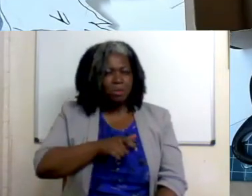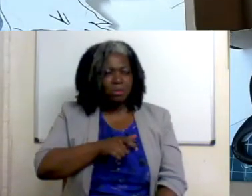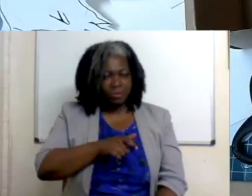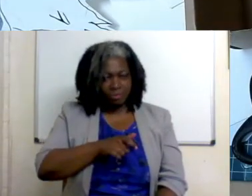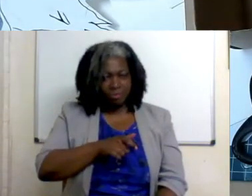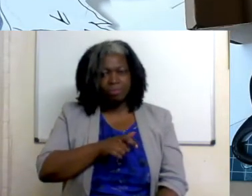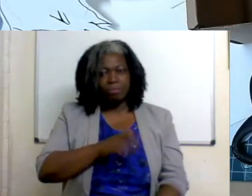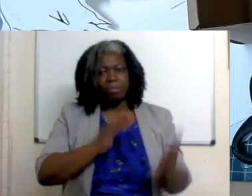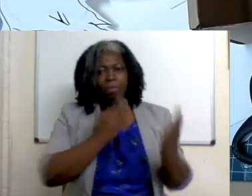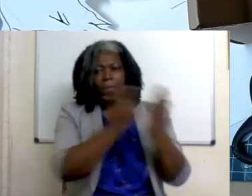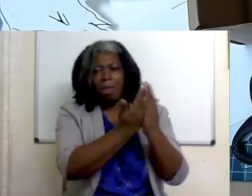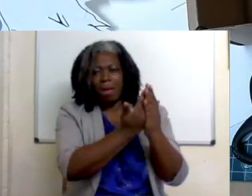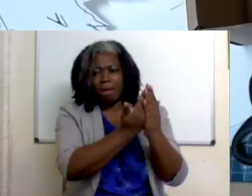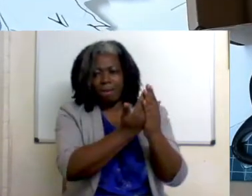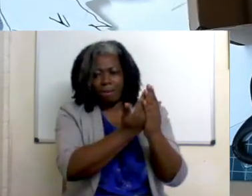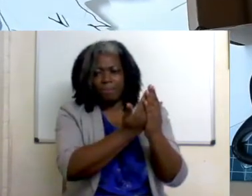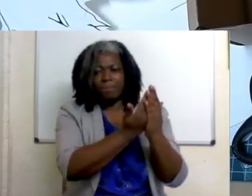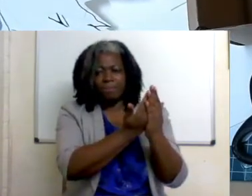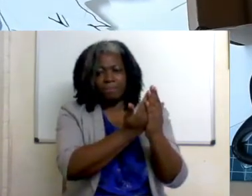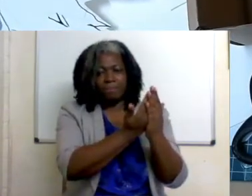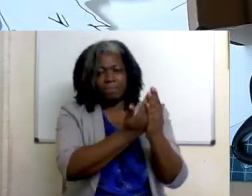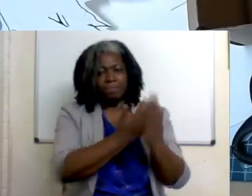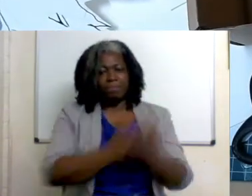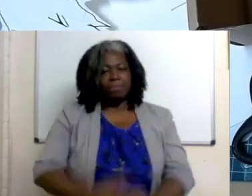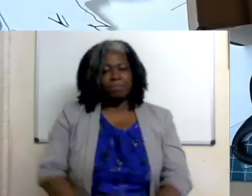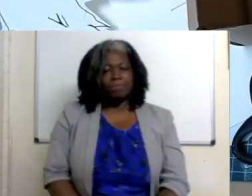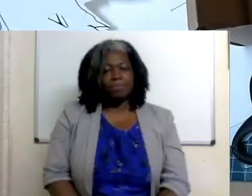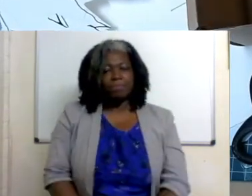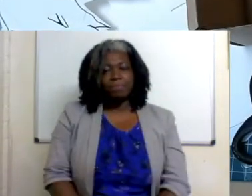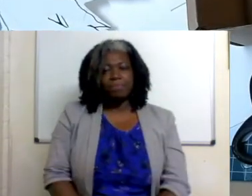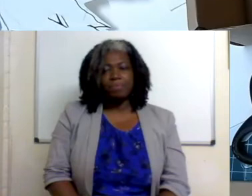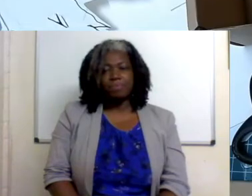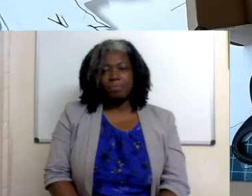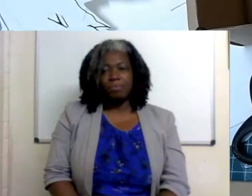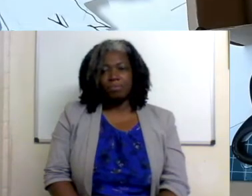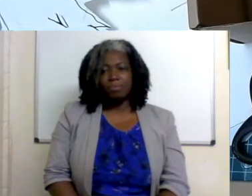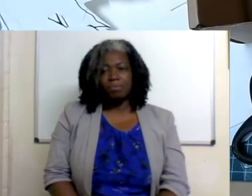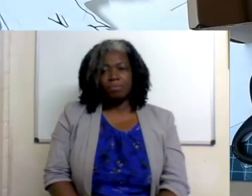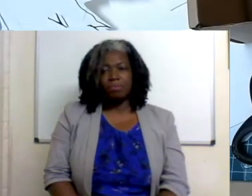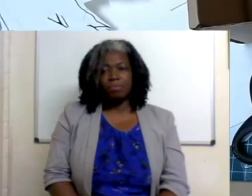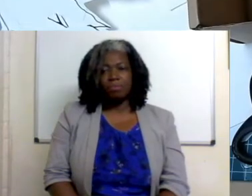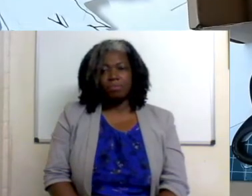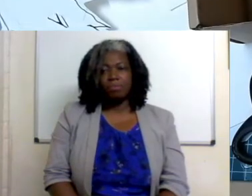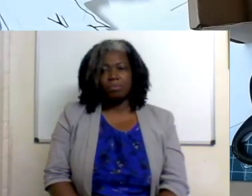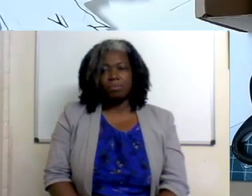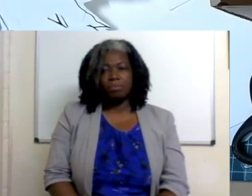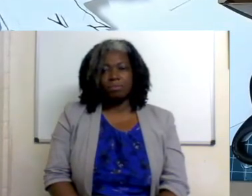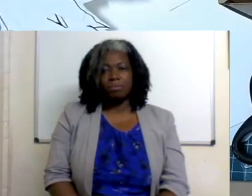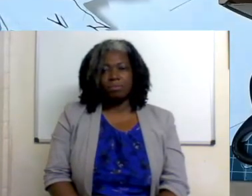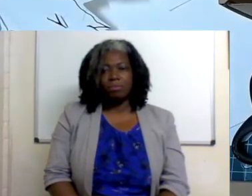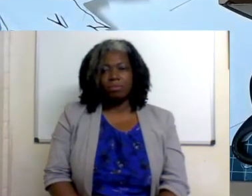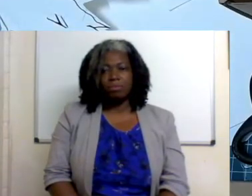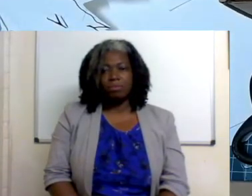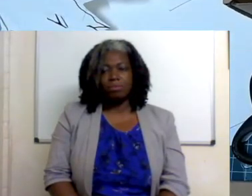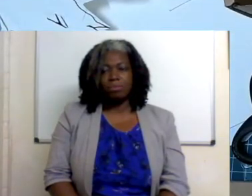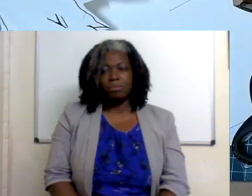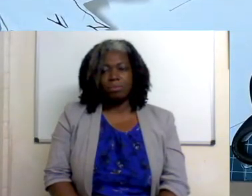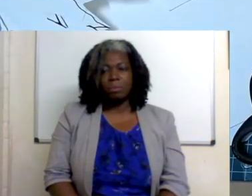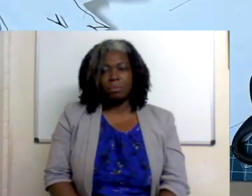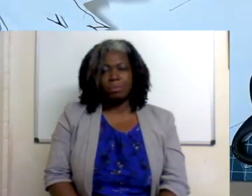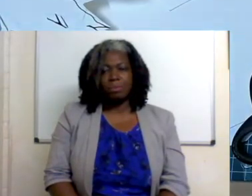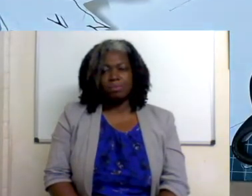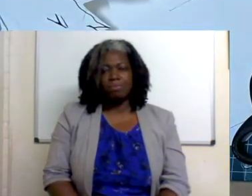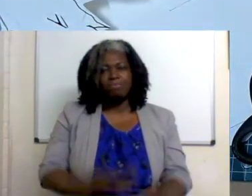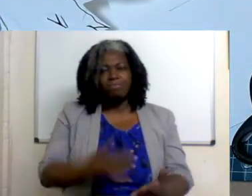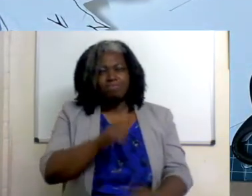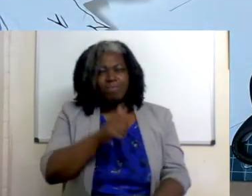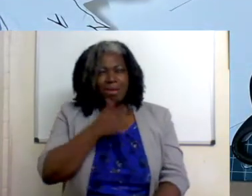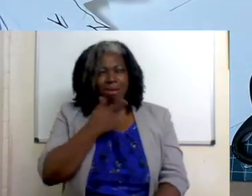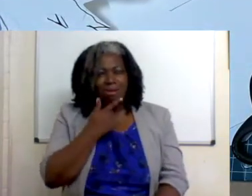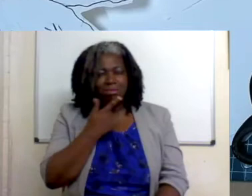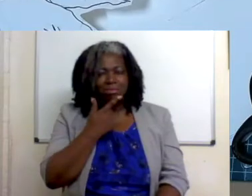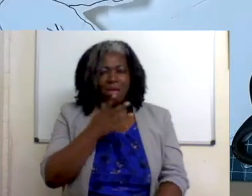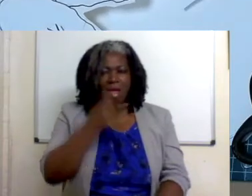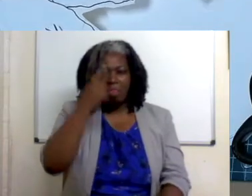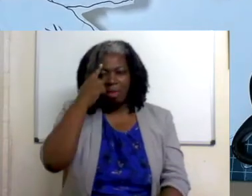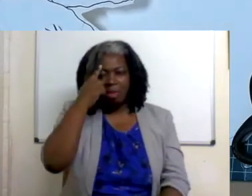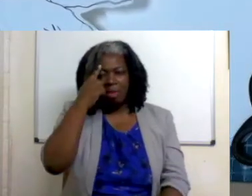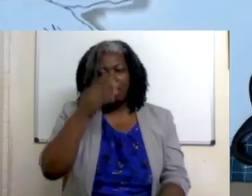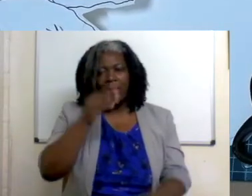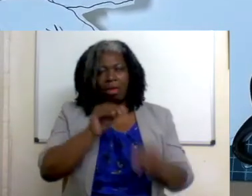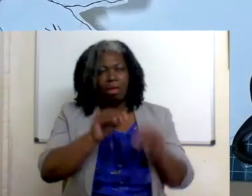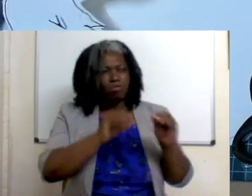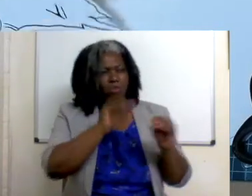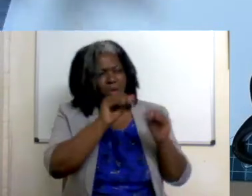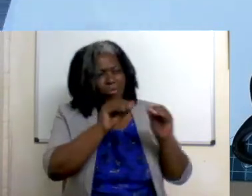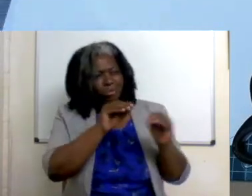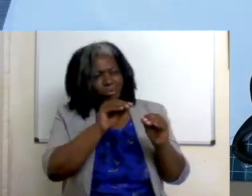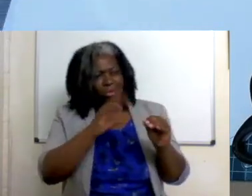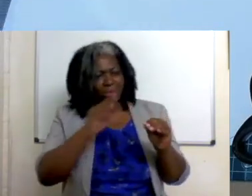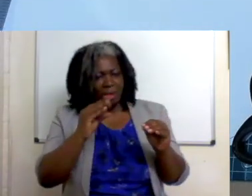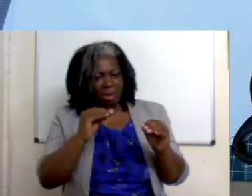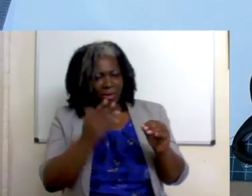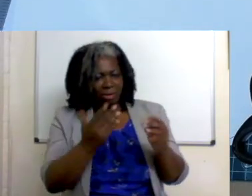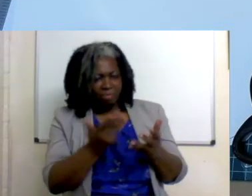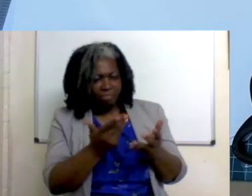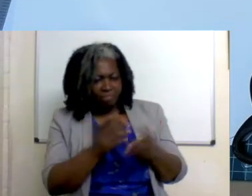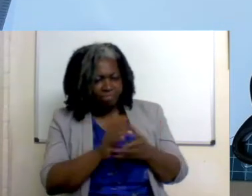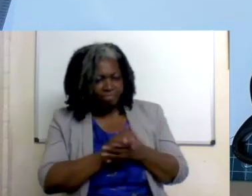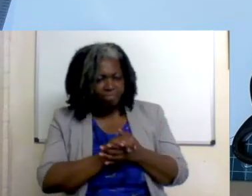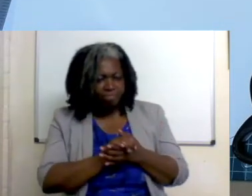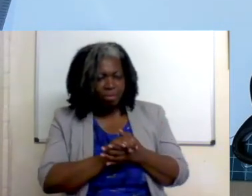meho cloveka dozadu, takhle. Dobre, myslim, ze ted si pripravim, kam dam tu kachnu.